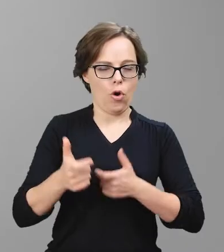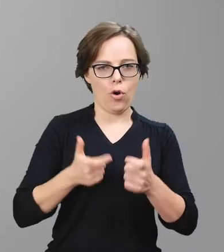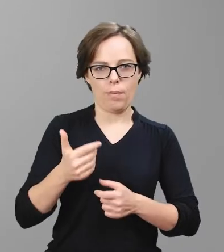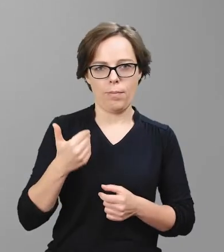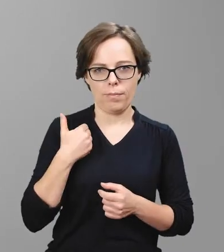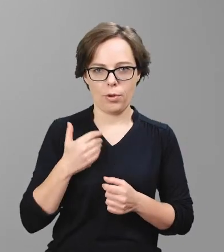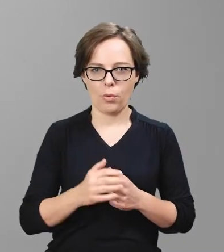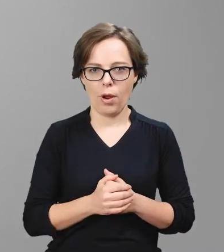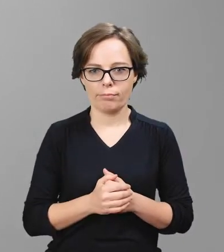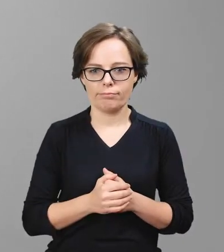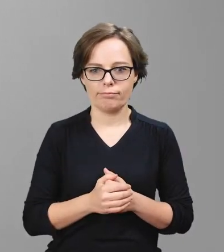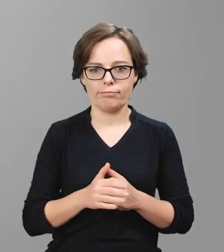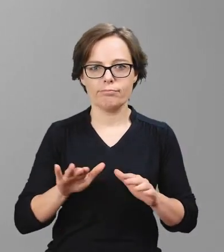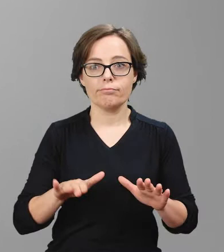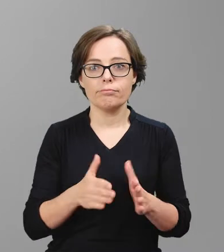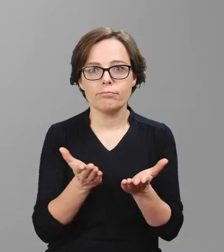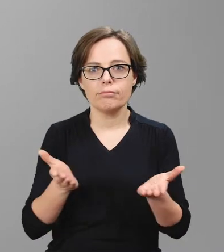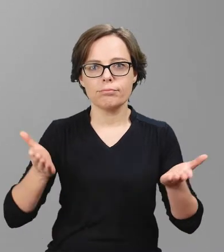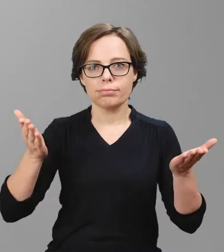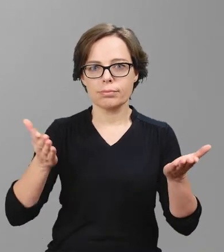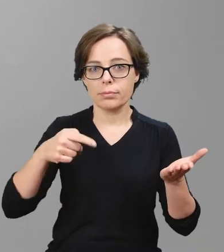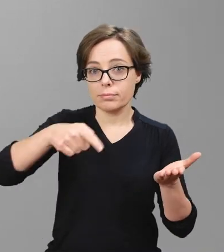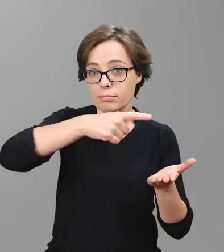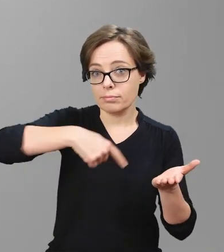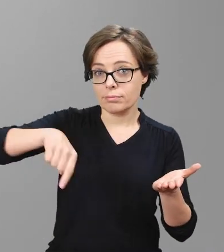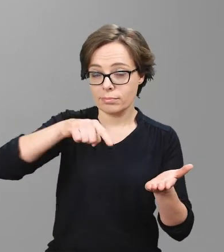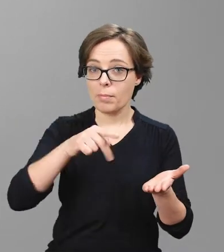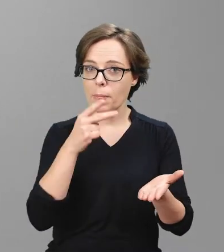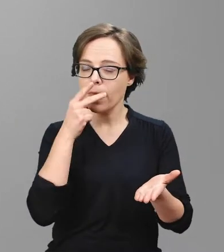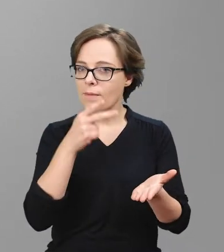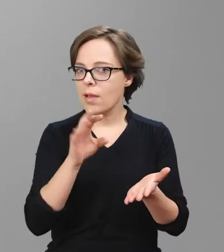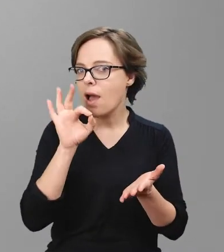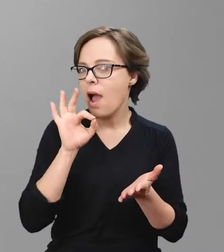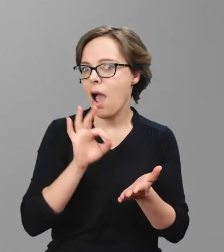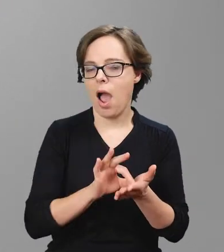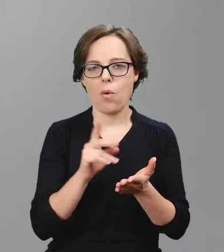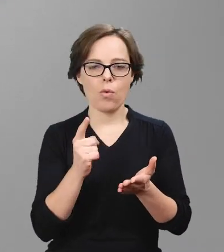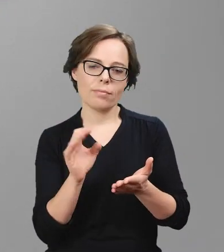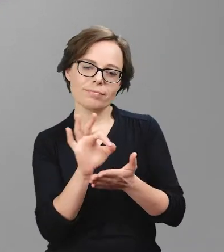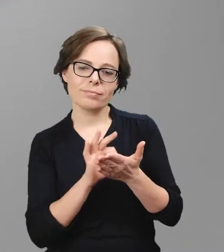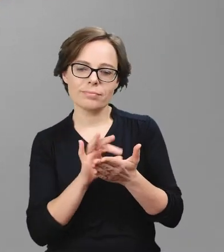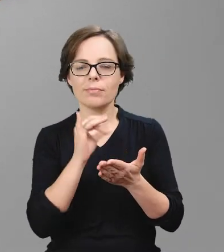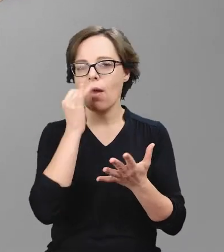Na zewnętrznej części kyliksu przedstawiono właśnie taką scenę z życia codziennego.